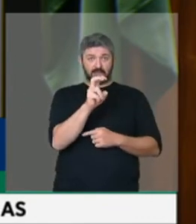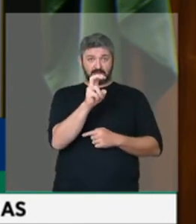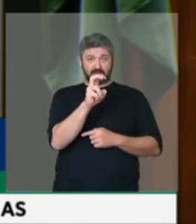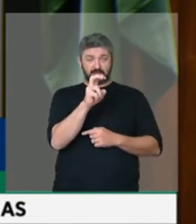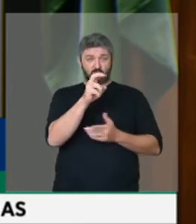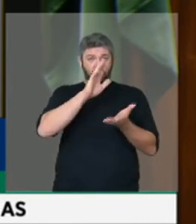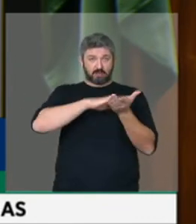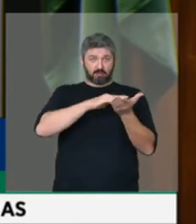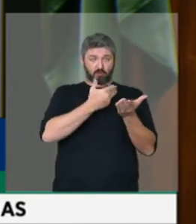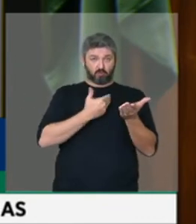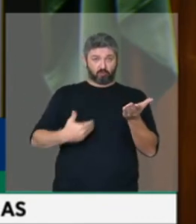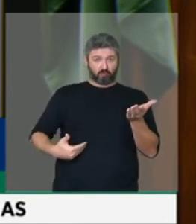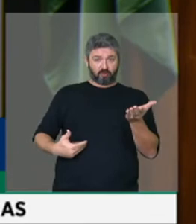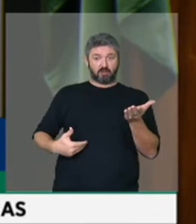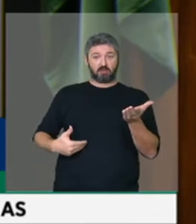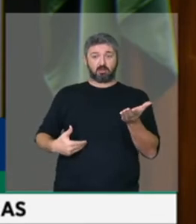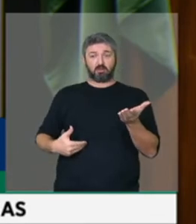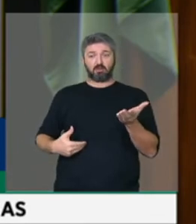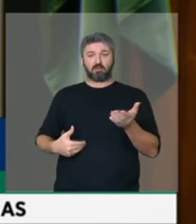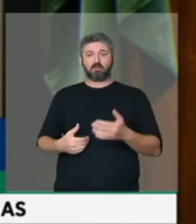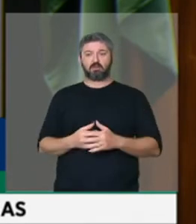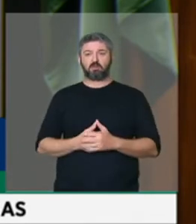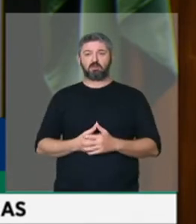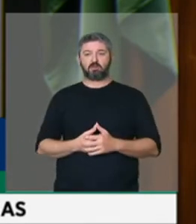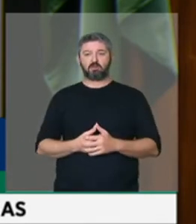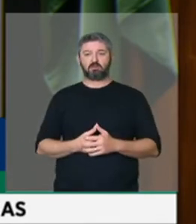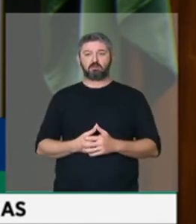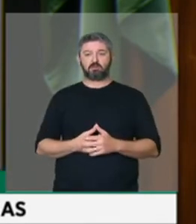AQUI DIZ... QUE VAI HAVER... DIGAMOS UMA DESESTATIZAÇÃO QUE... O ESTADO BRASILEIRO VAI